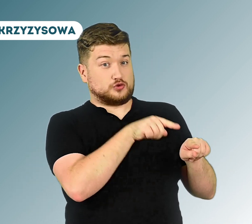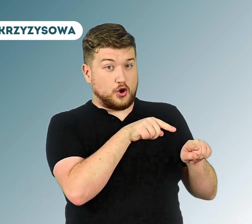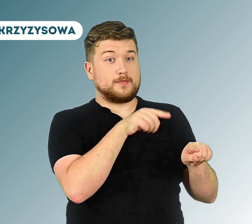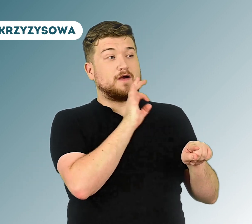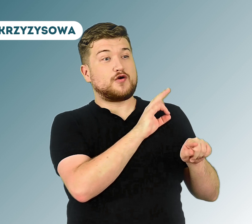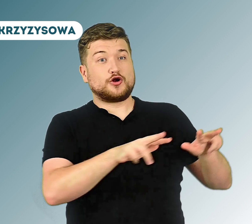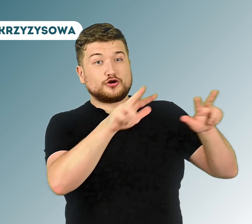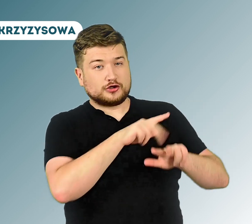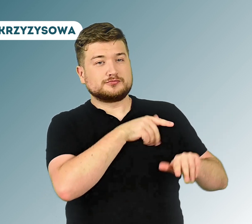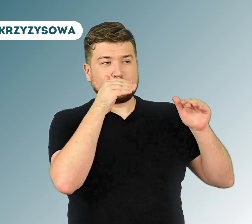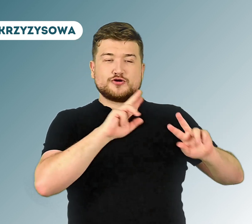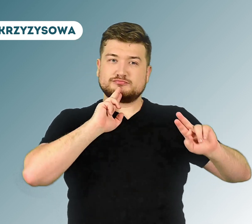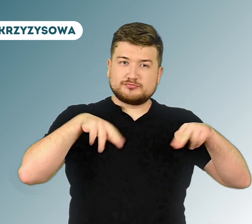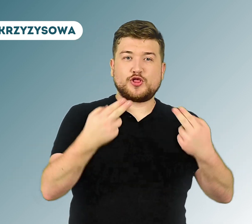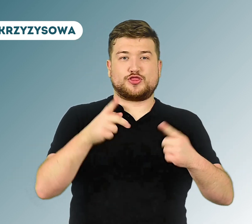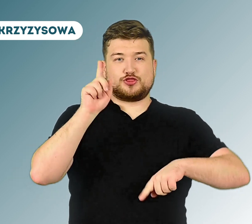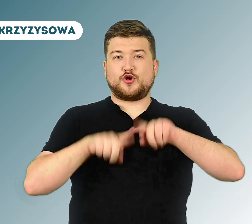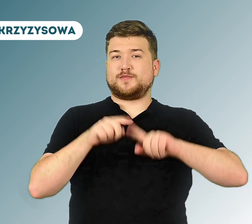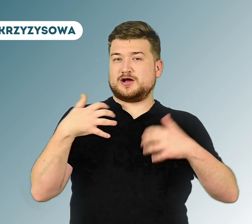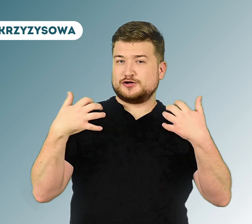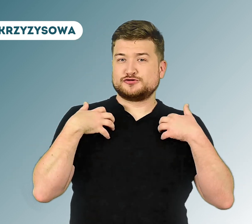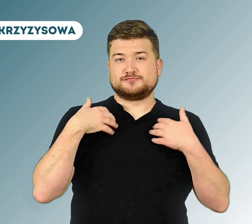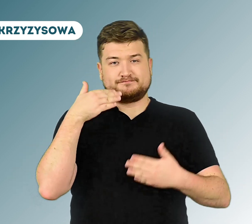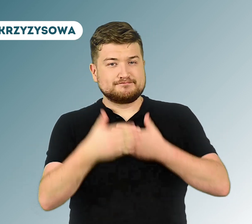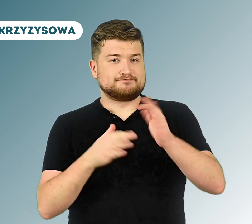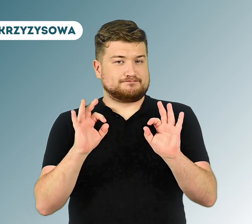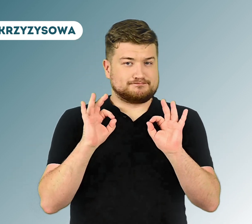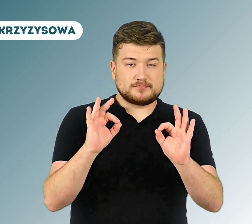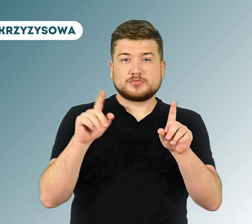przywrócenie równowagi psychicznej